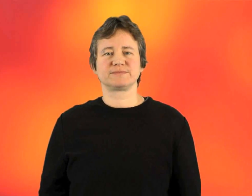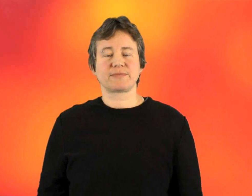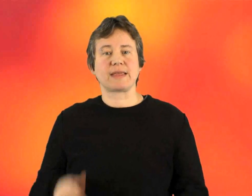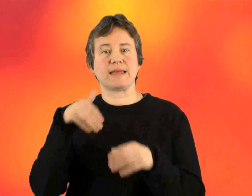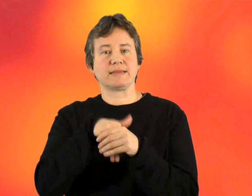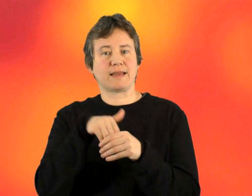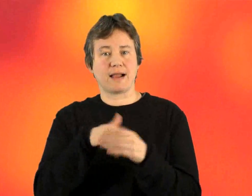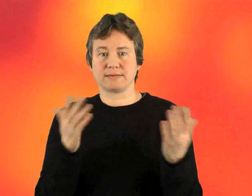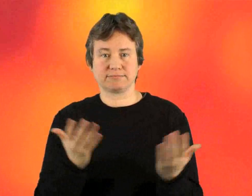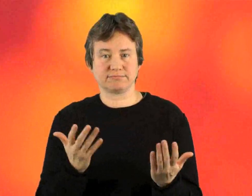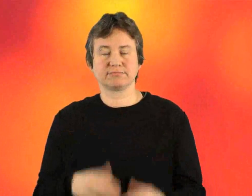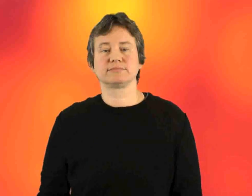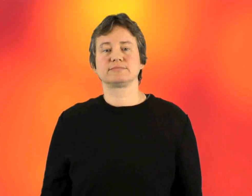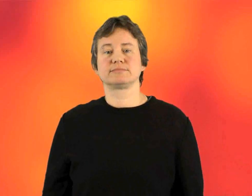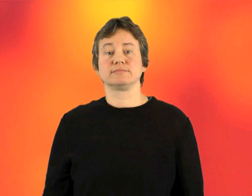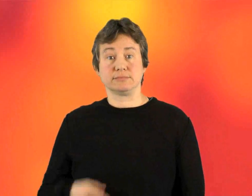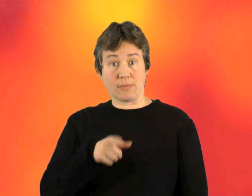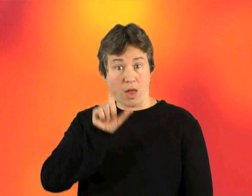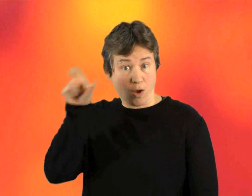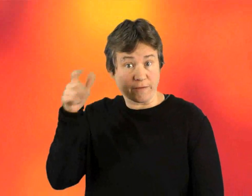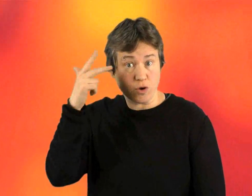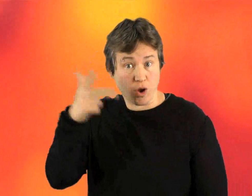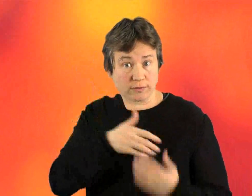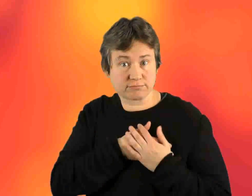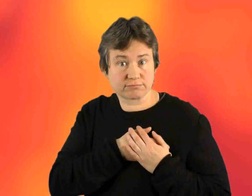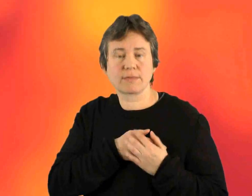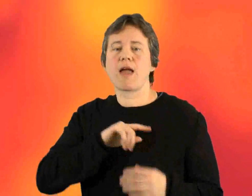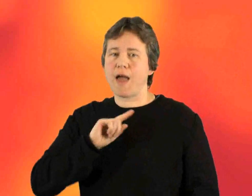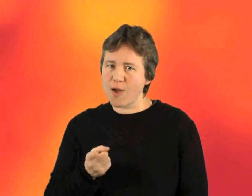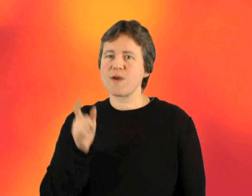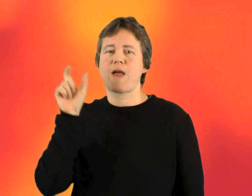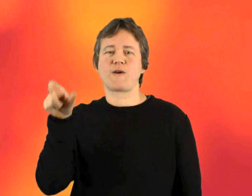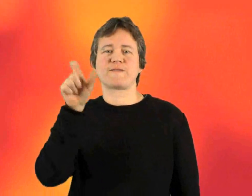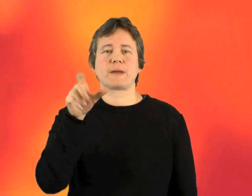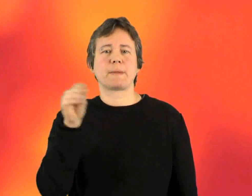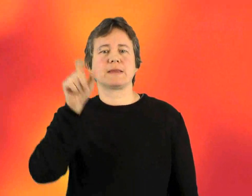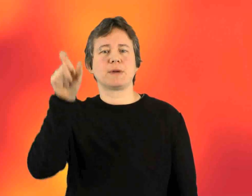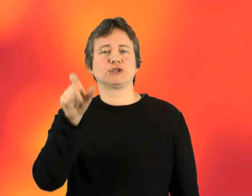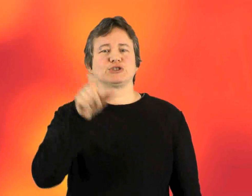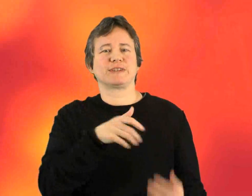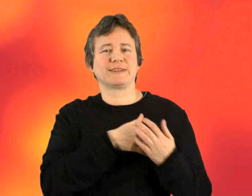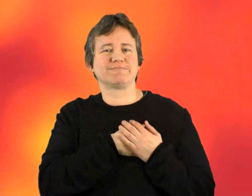Was bedeutet das? Wenn du Gott liebst Dann liebe auch die Menschen